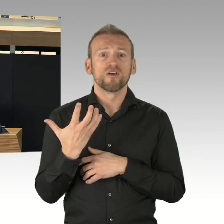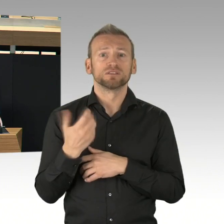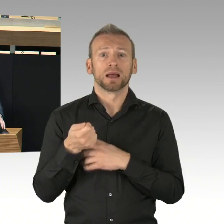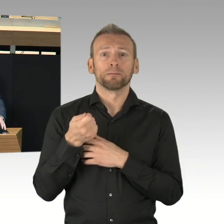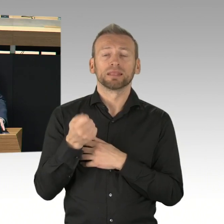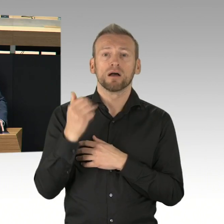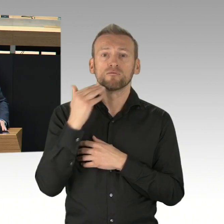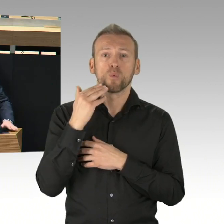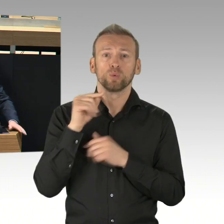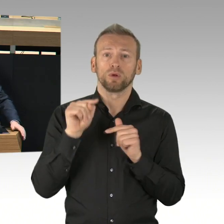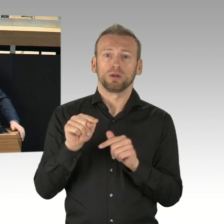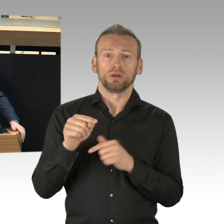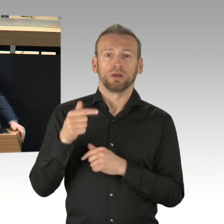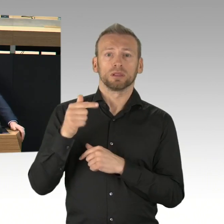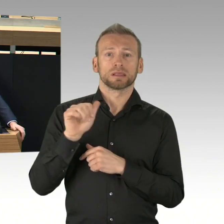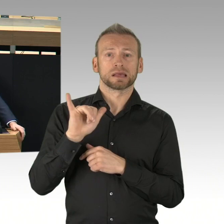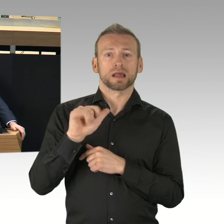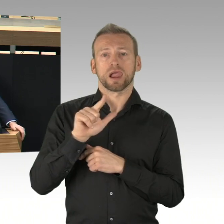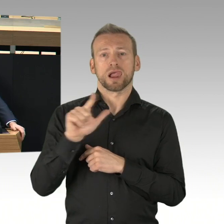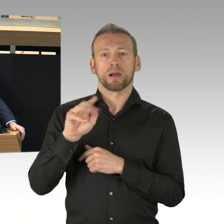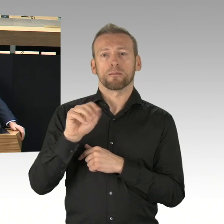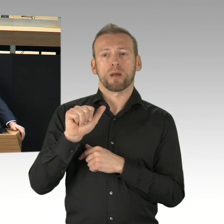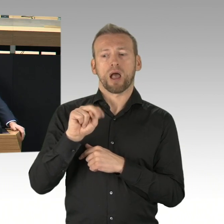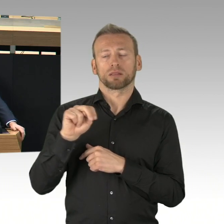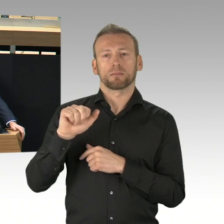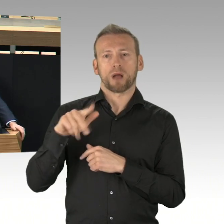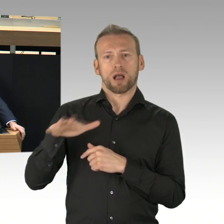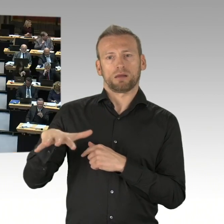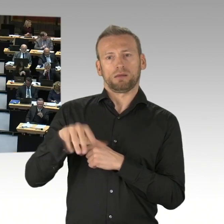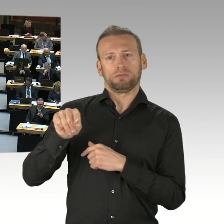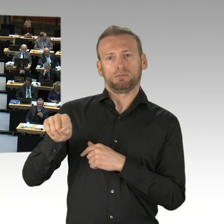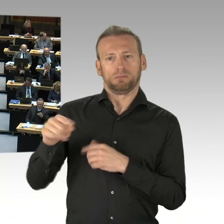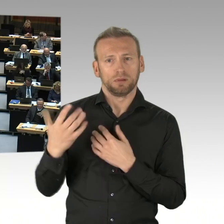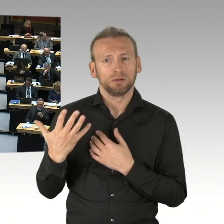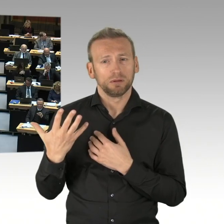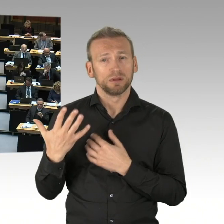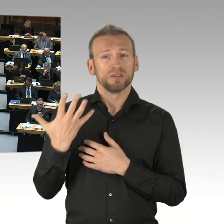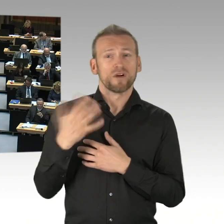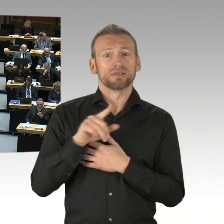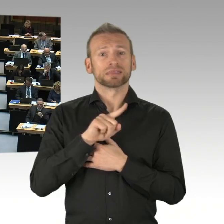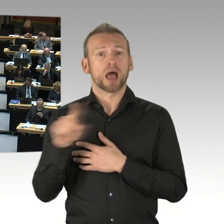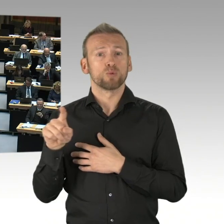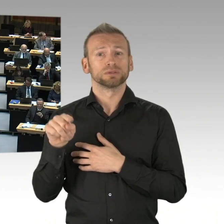Das hilft niemandem in der Stadt. (Beifall)